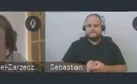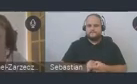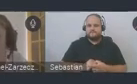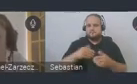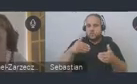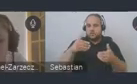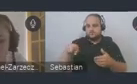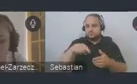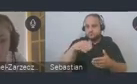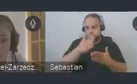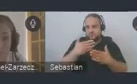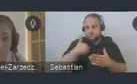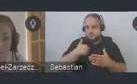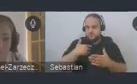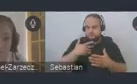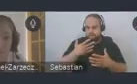Częściowo już go przetestowaliście.